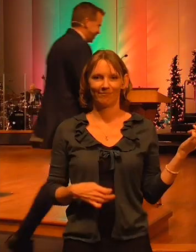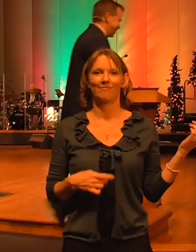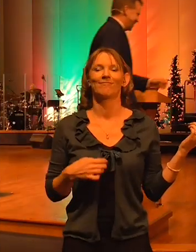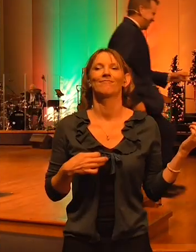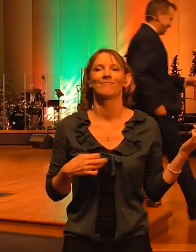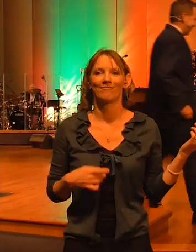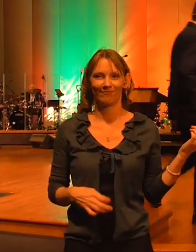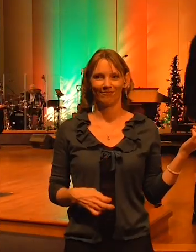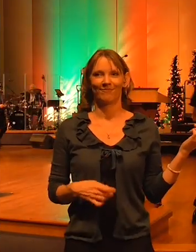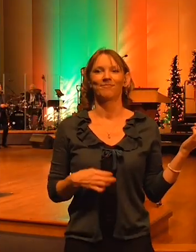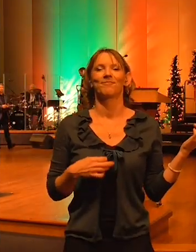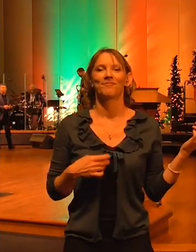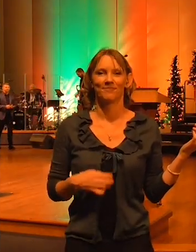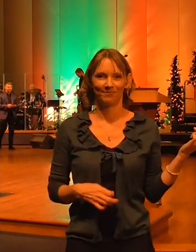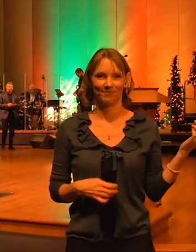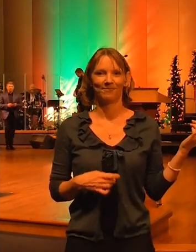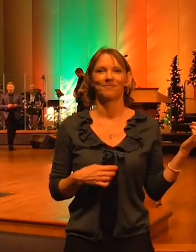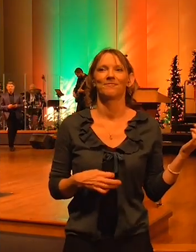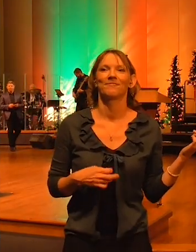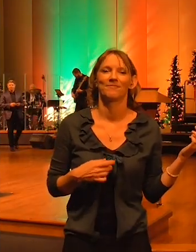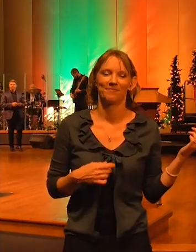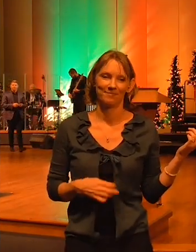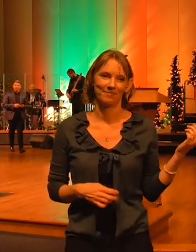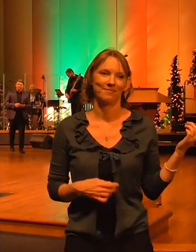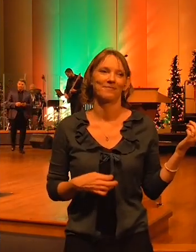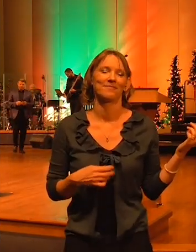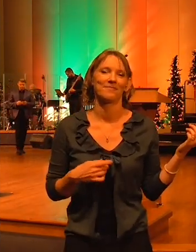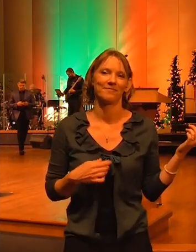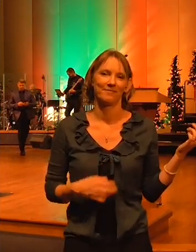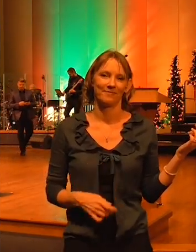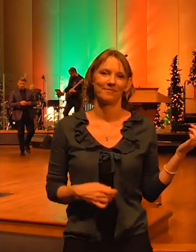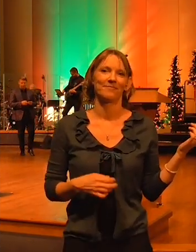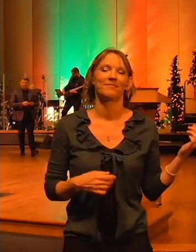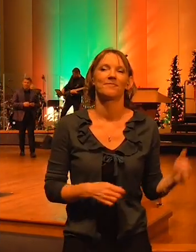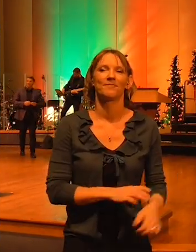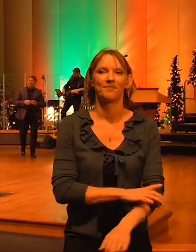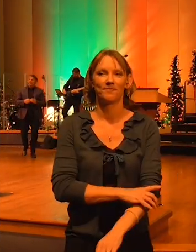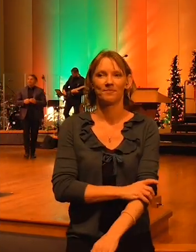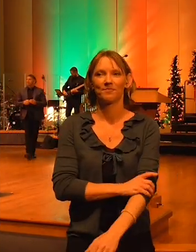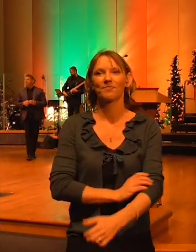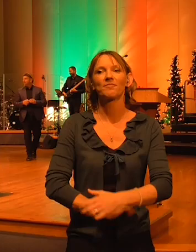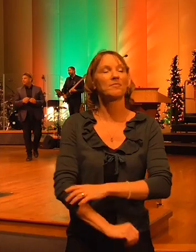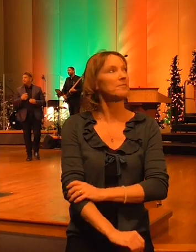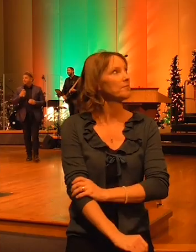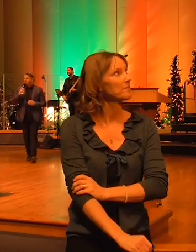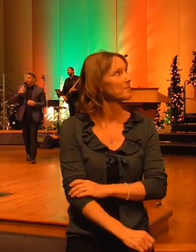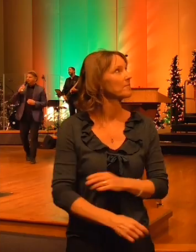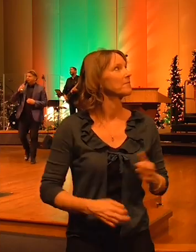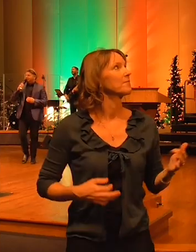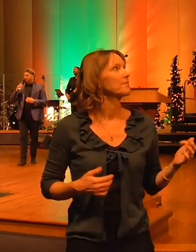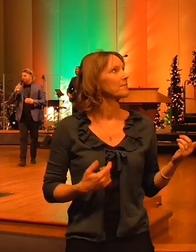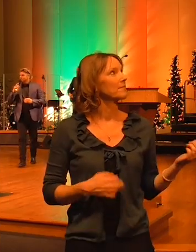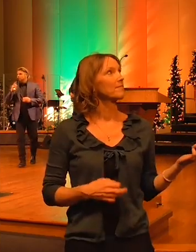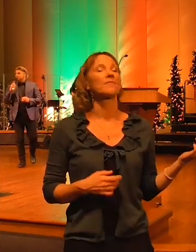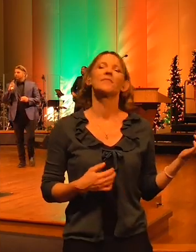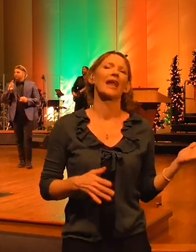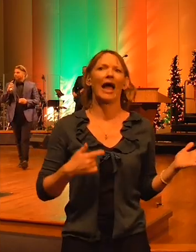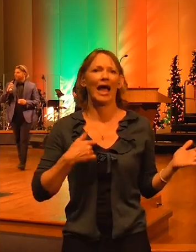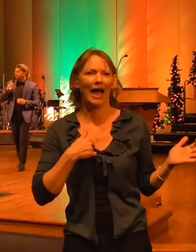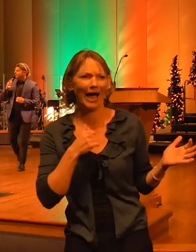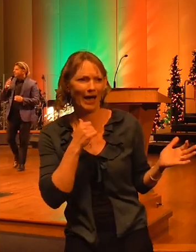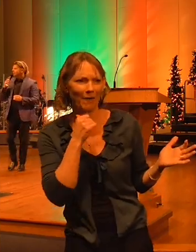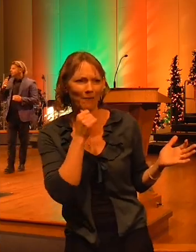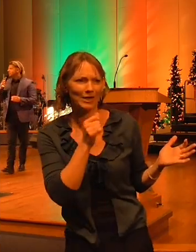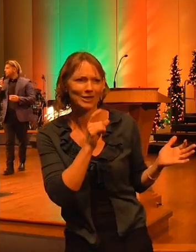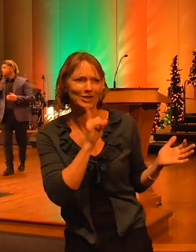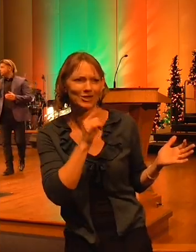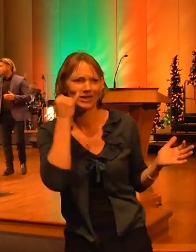No estaba seguro de si deberíamos hacer esta canción para este servicio,